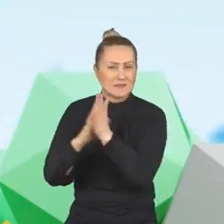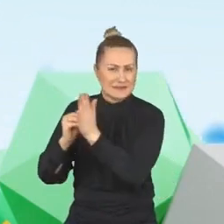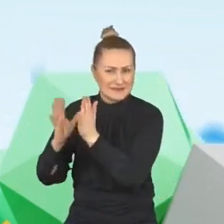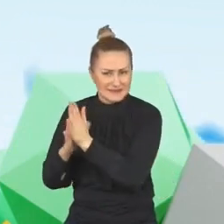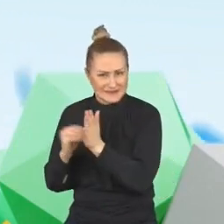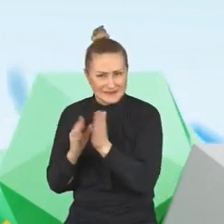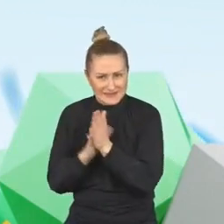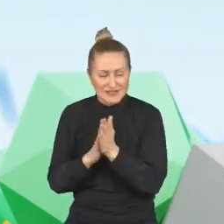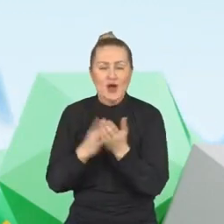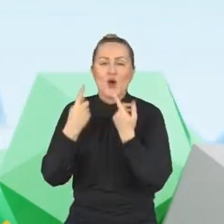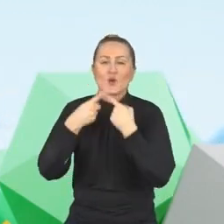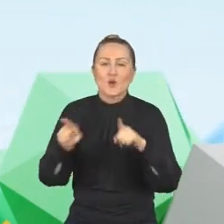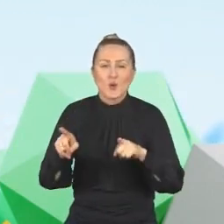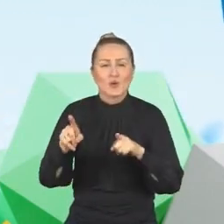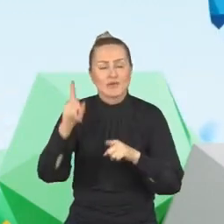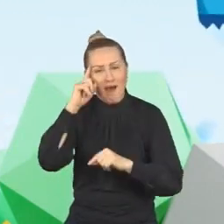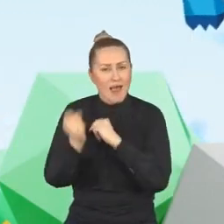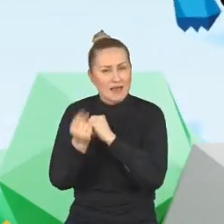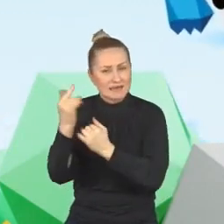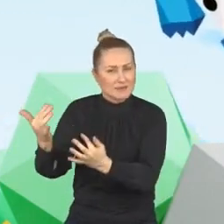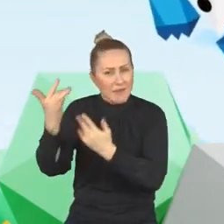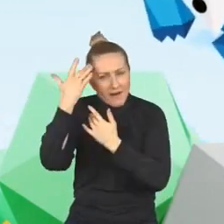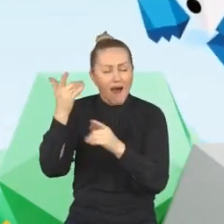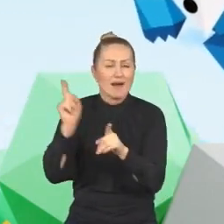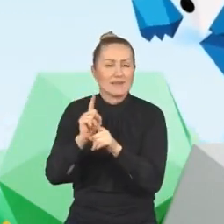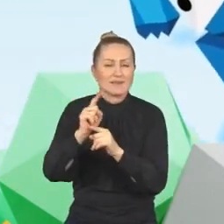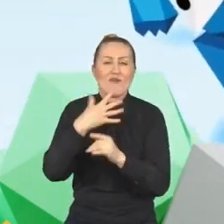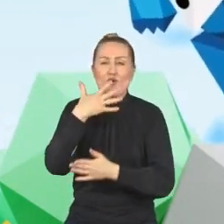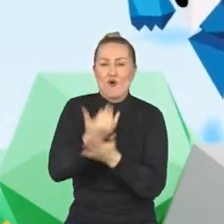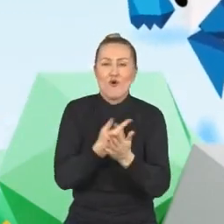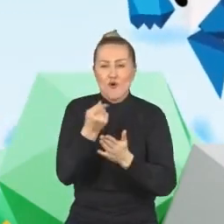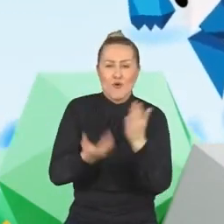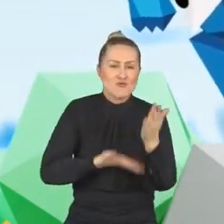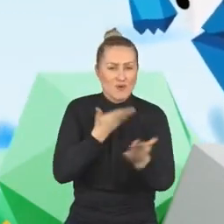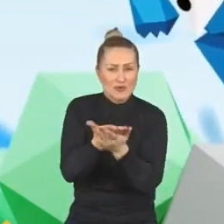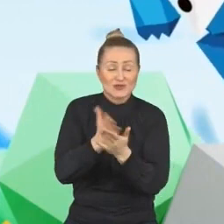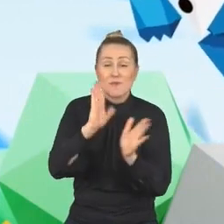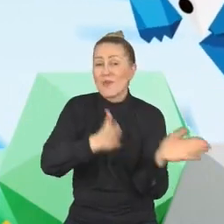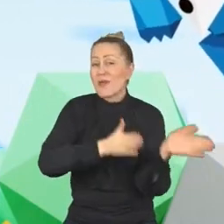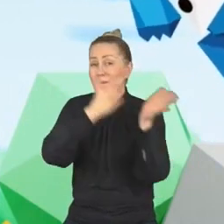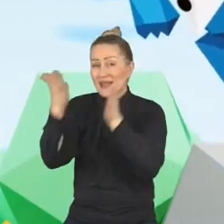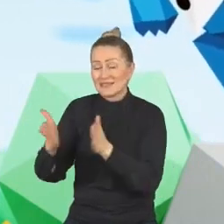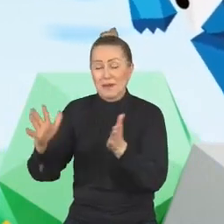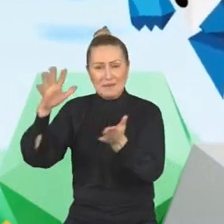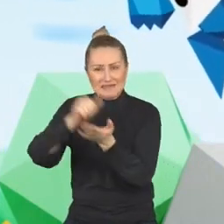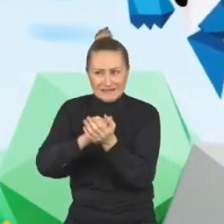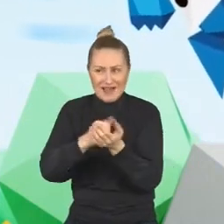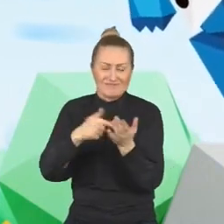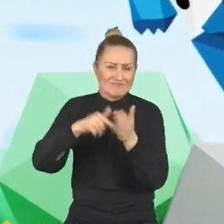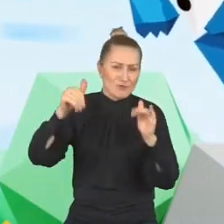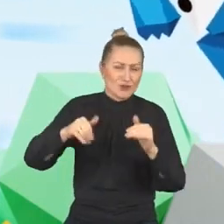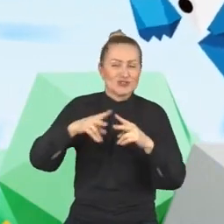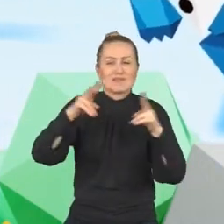inspirację, skorzystali z tej propozycji i już podczas kolejnych zajęć, być może podczas godziny wychowawczej, razem z